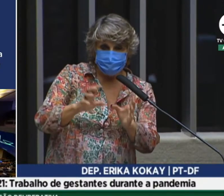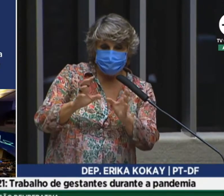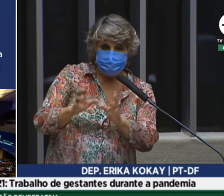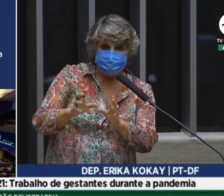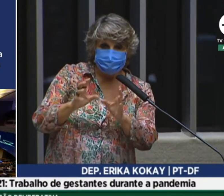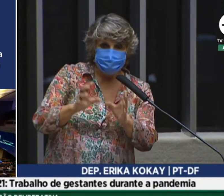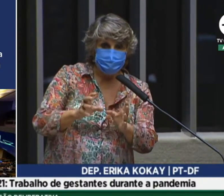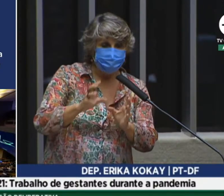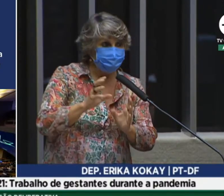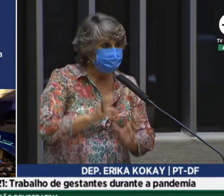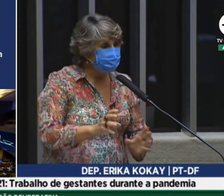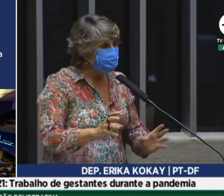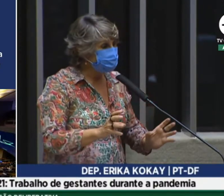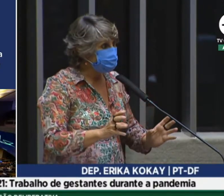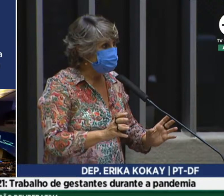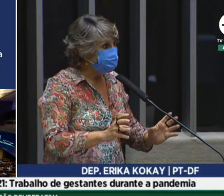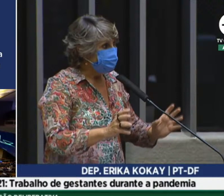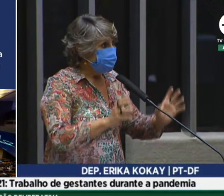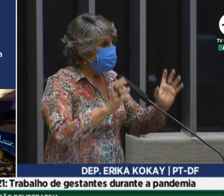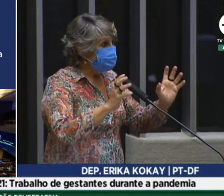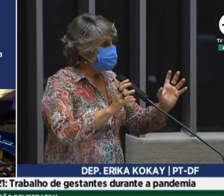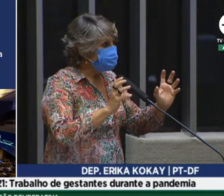PARA O RETORNO A EQUIPE DO PLANO NACIONAL DE IMUNIZAÇÃO ELA SEJA RESPONSÁVEL POR